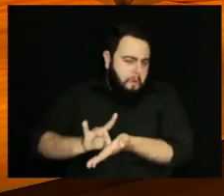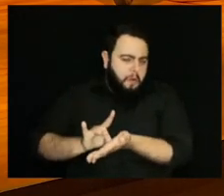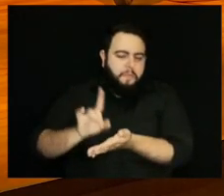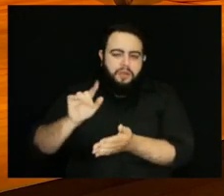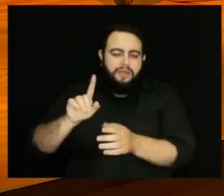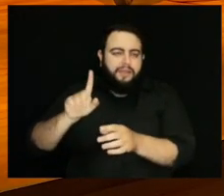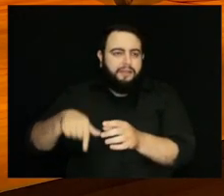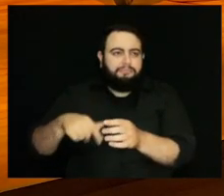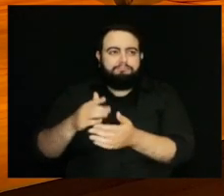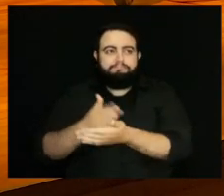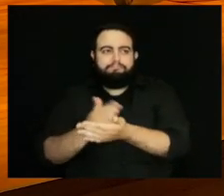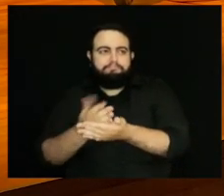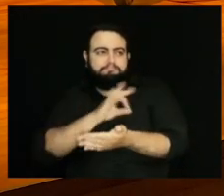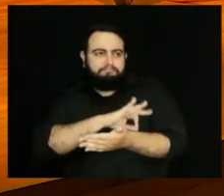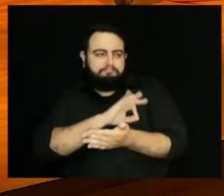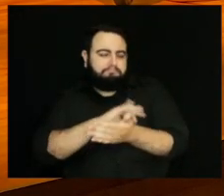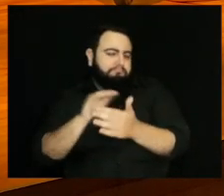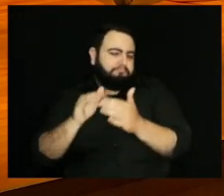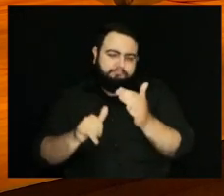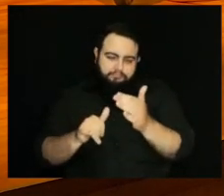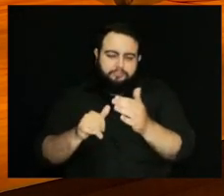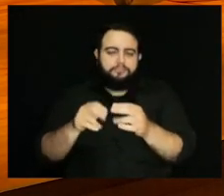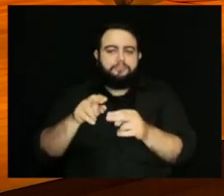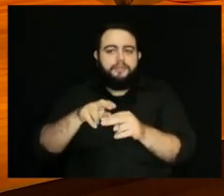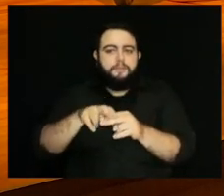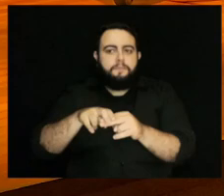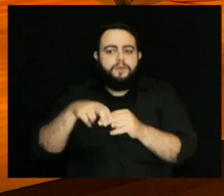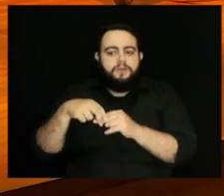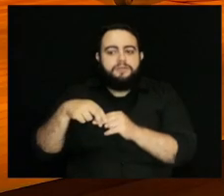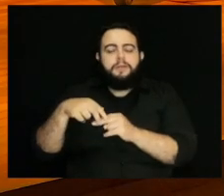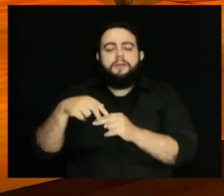porque a o pai do Lupicínio era funcionário. Lupicínio sempre foi funcionário, sempre